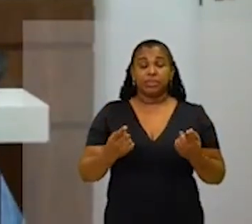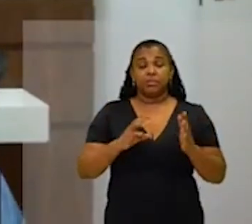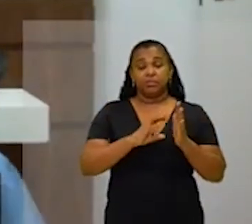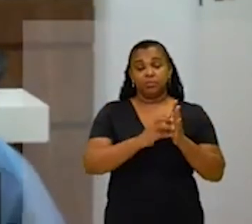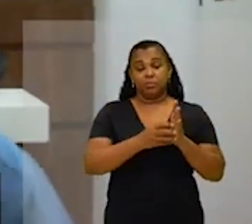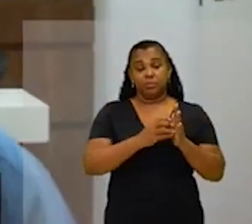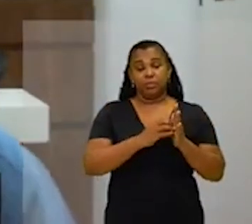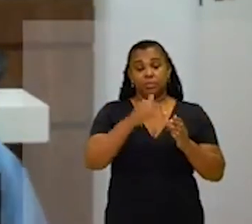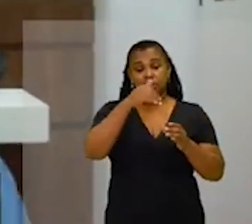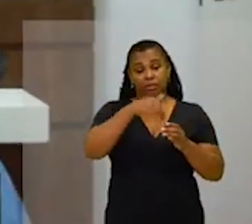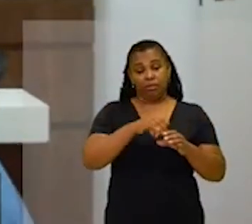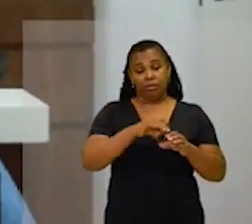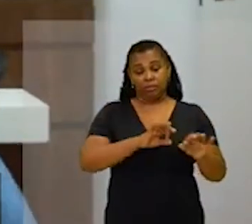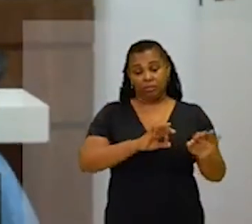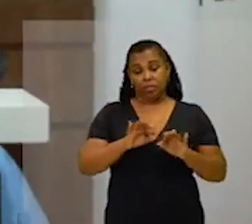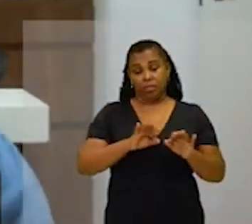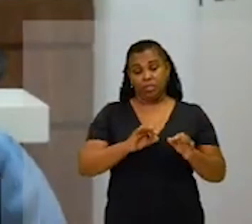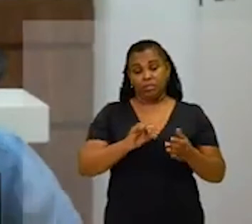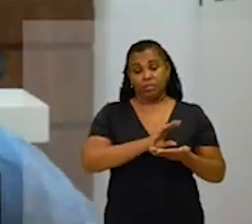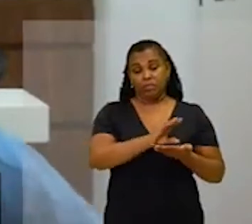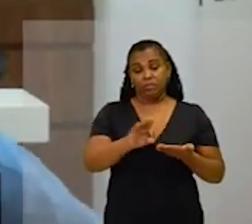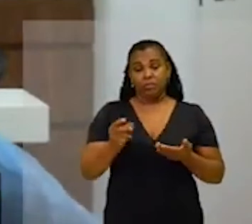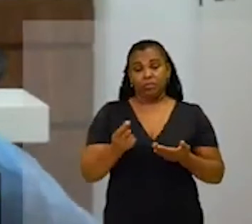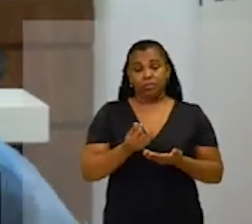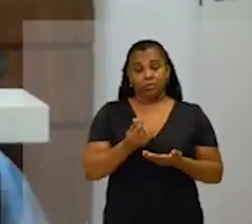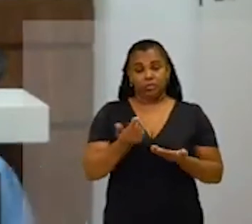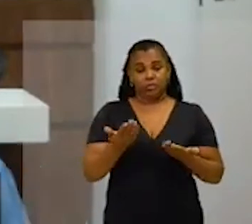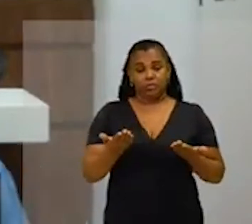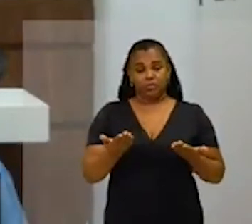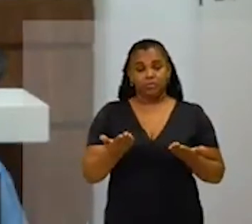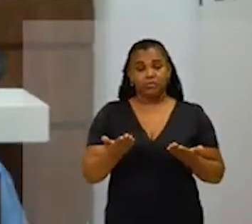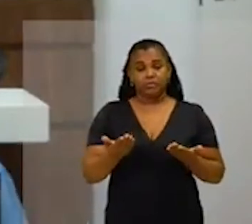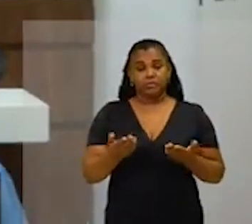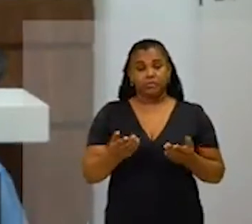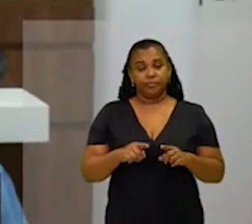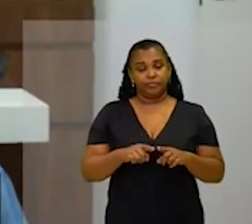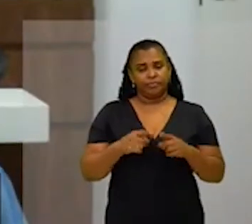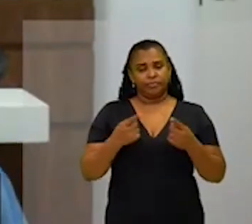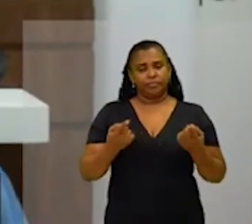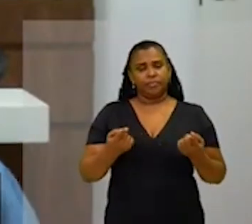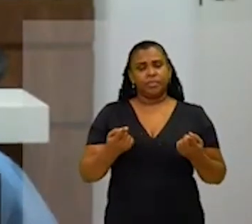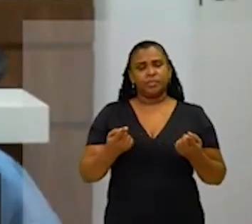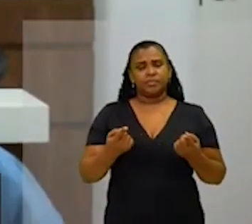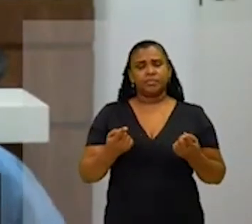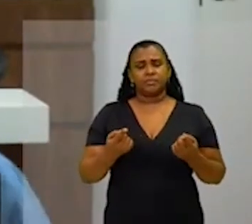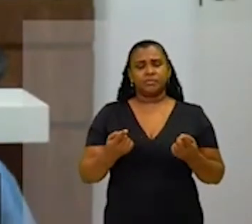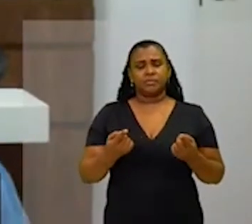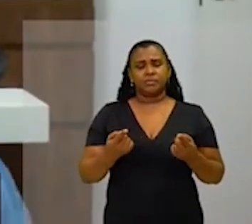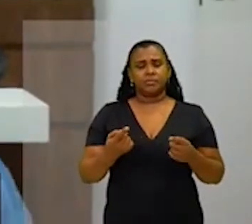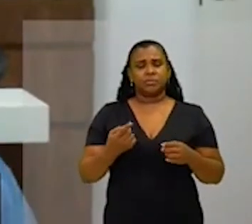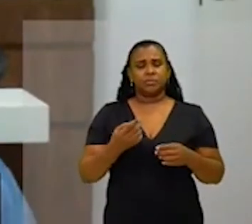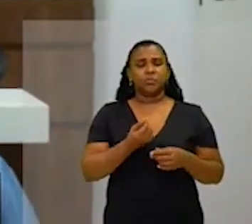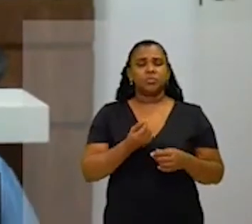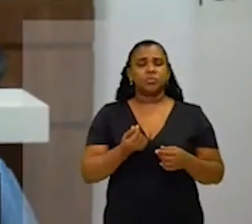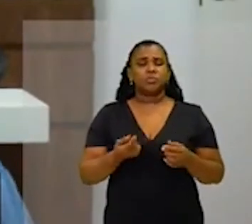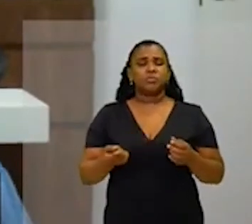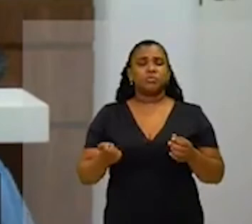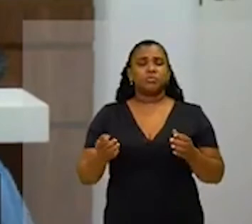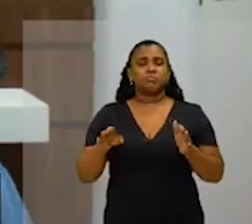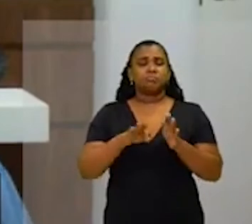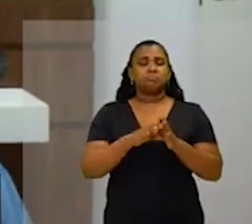o esmalte temos outra coisa a gente não poderia seu assunto um pouco de tirar simplesmente as